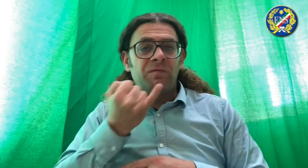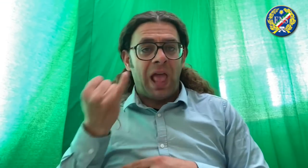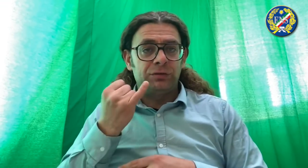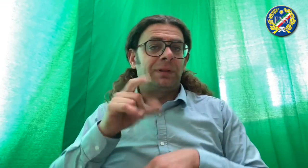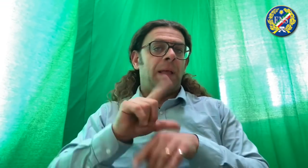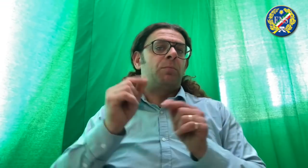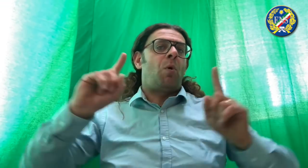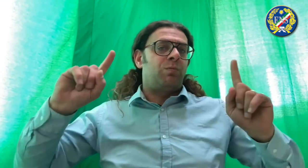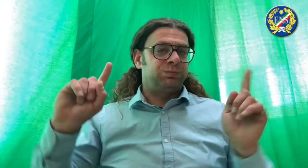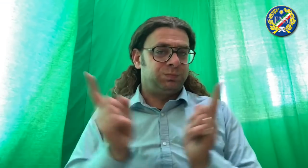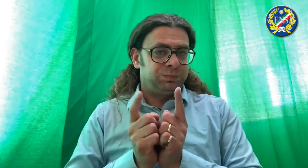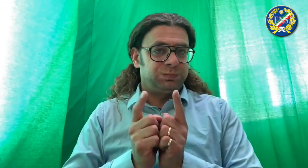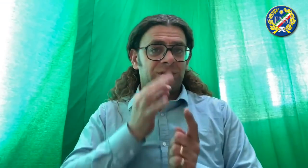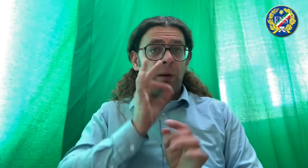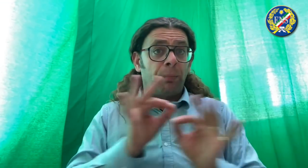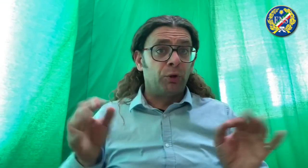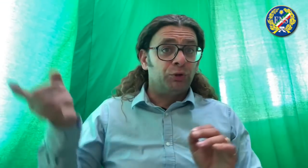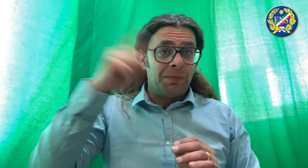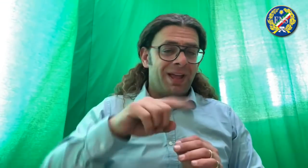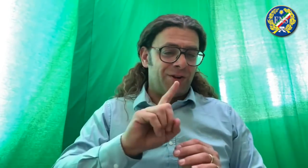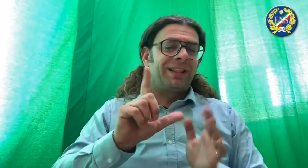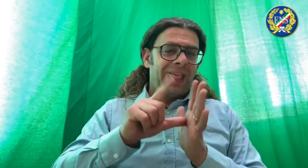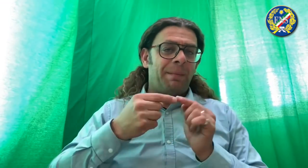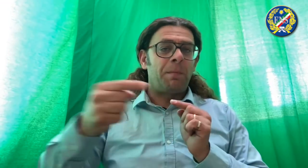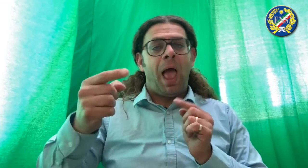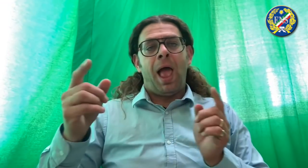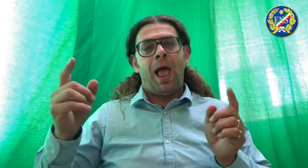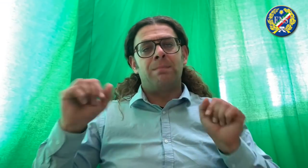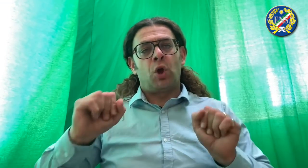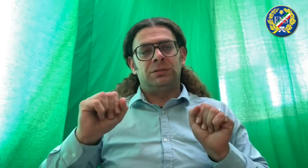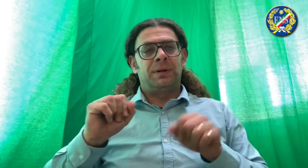Forse questa seconda possibilità è la strada più facile da percorrere per accelerare i tempi; chiaramente tutto non potrà essere pronto domani.